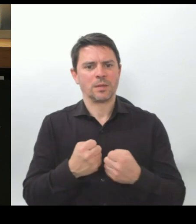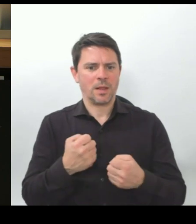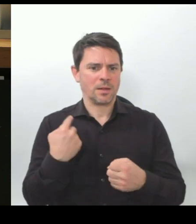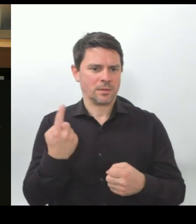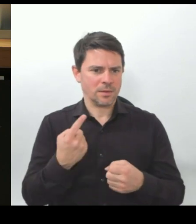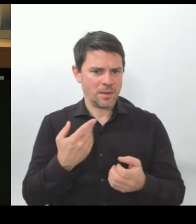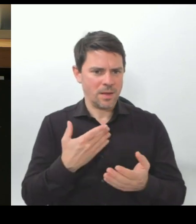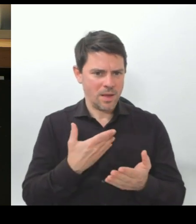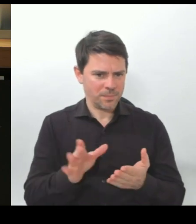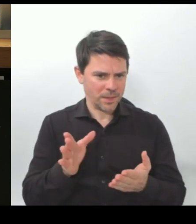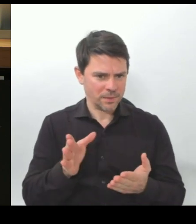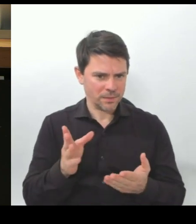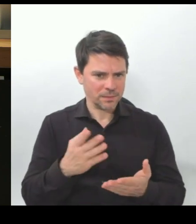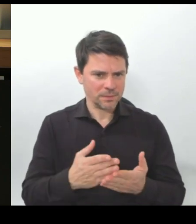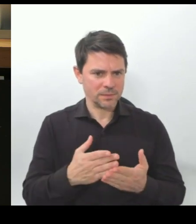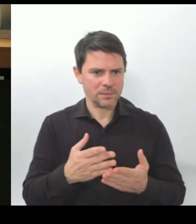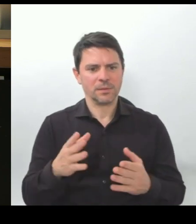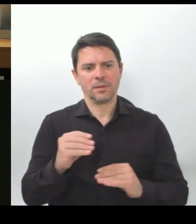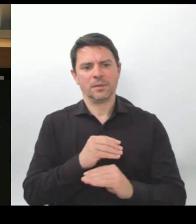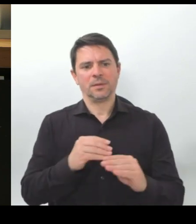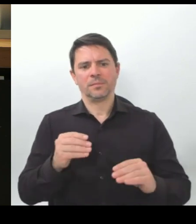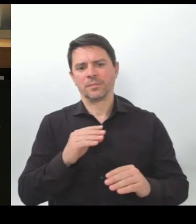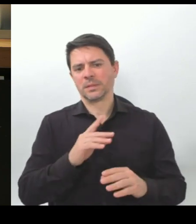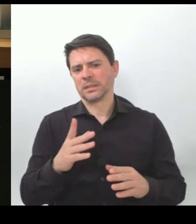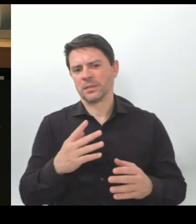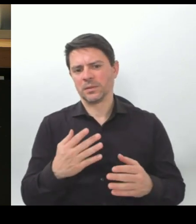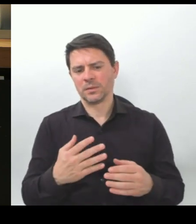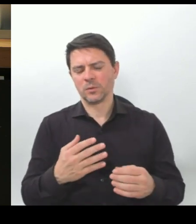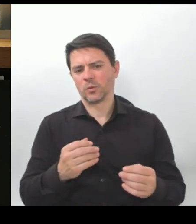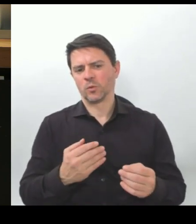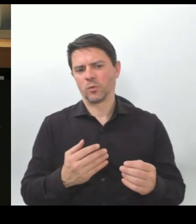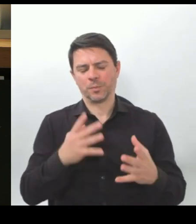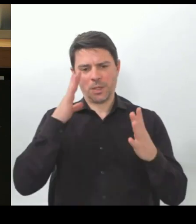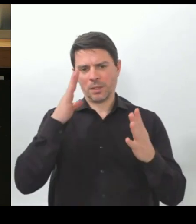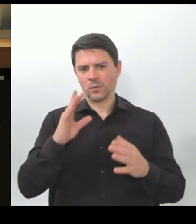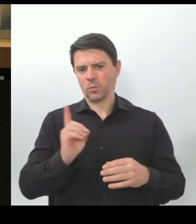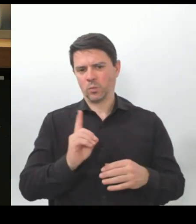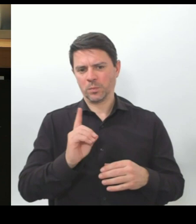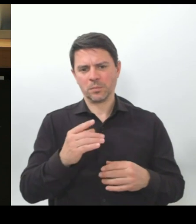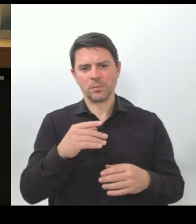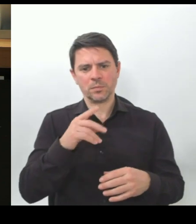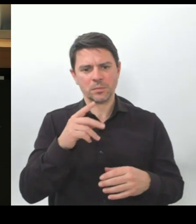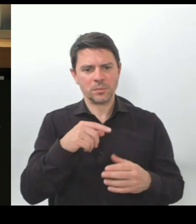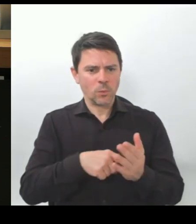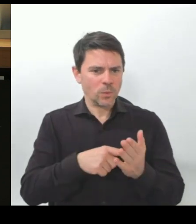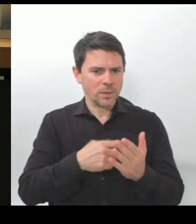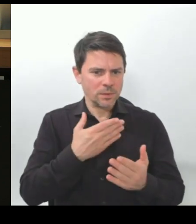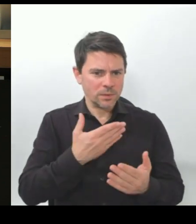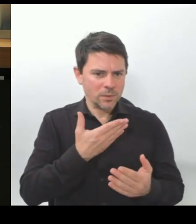Außerdem steht jetzt schon fest, dass die horrenden Summen, die dafür ausgegeben werden, im Haushalt gar nicht vorhanden sind.(Beifall)